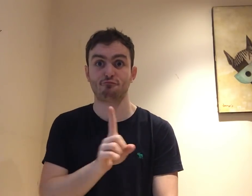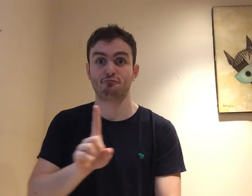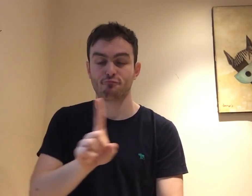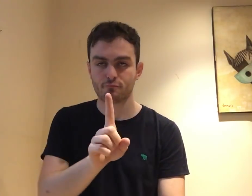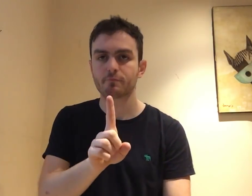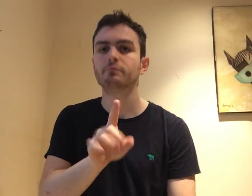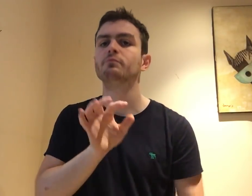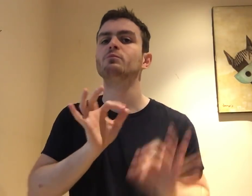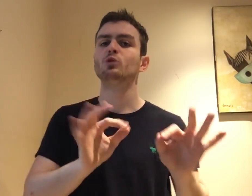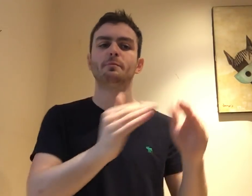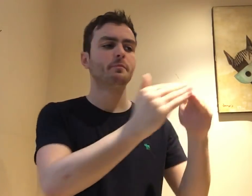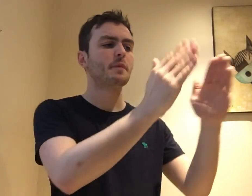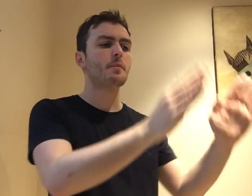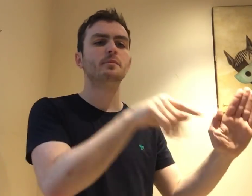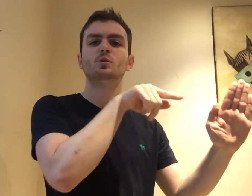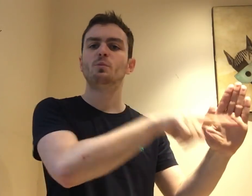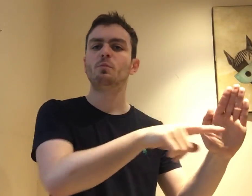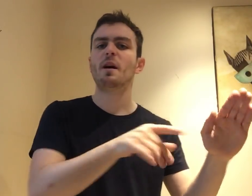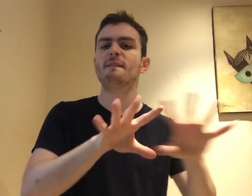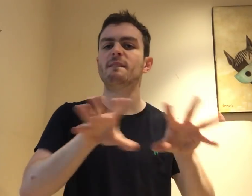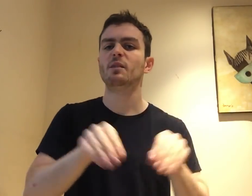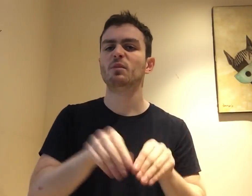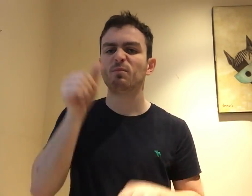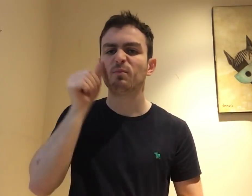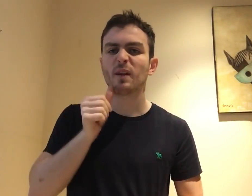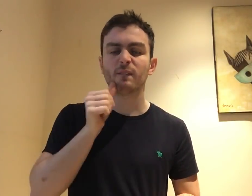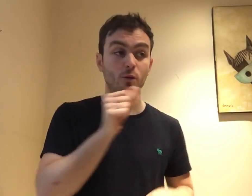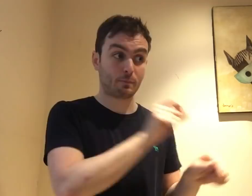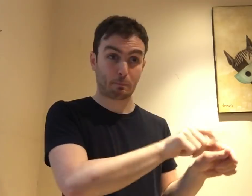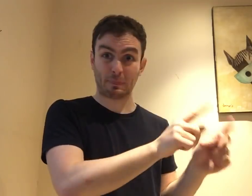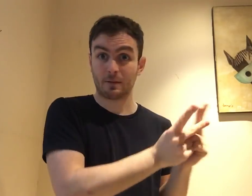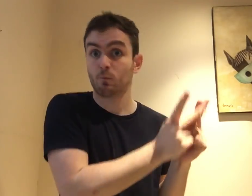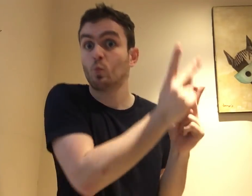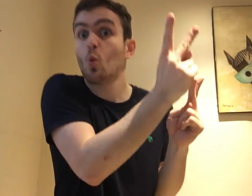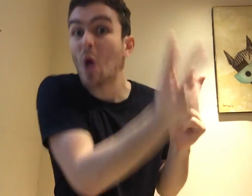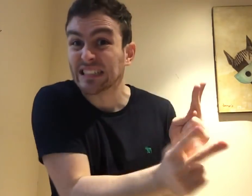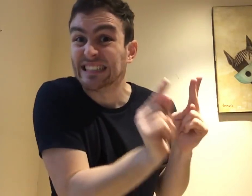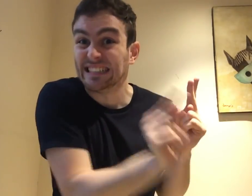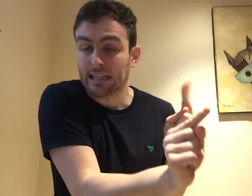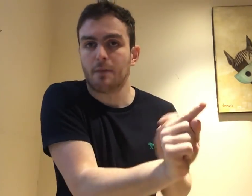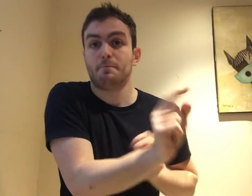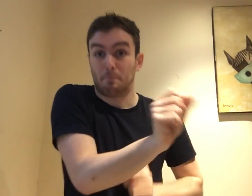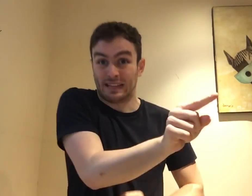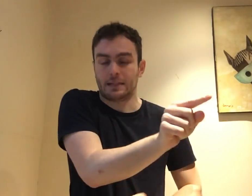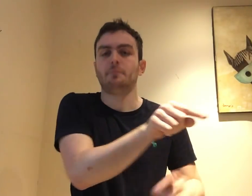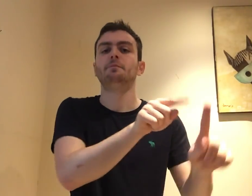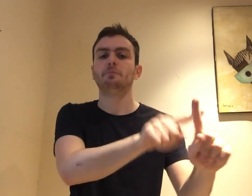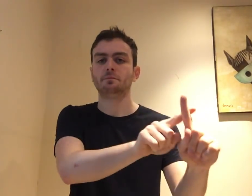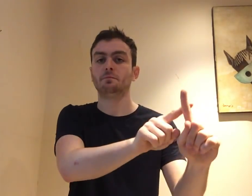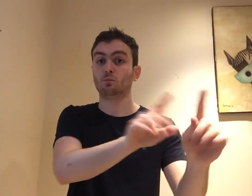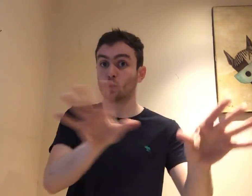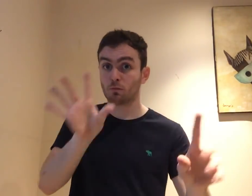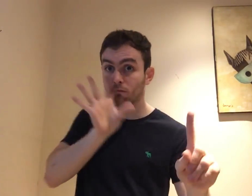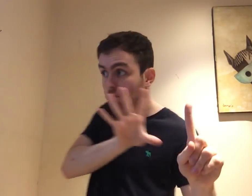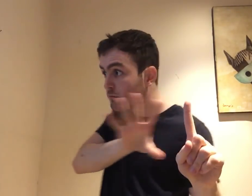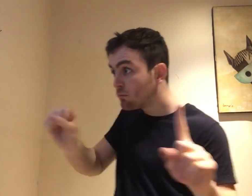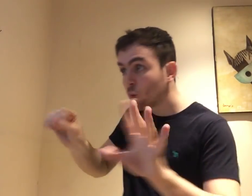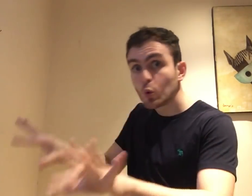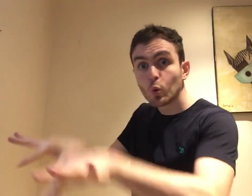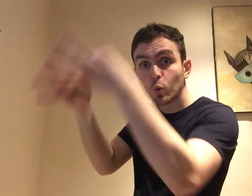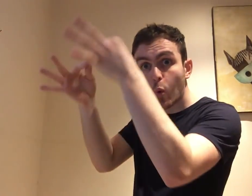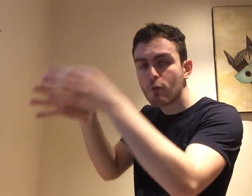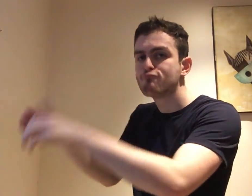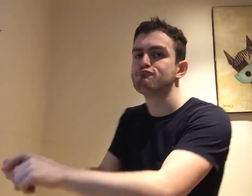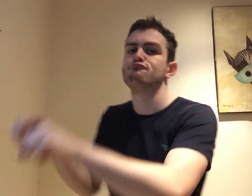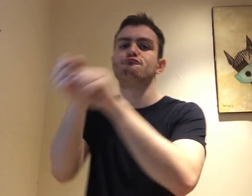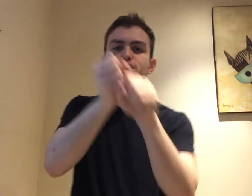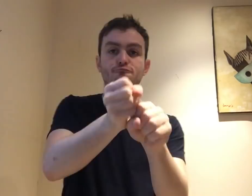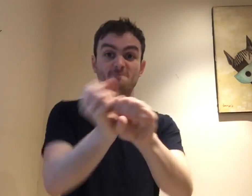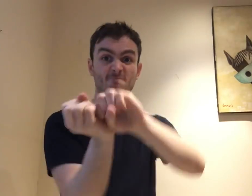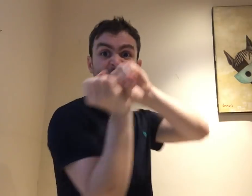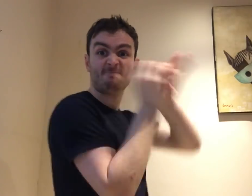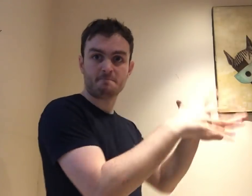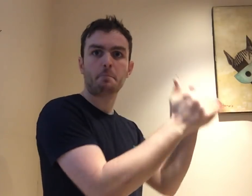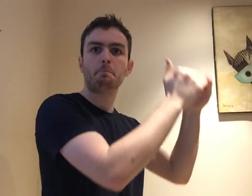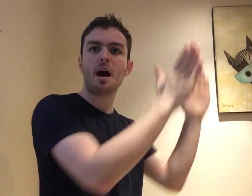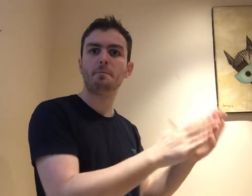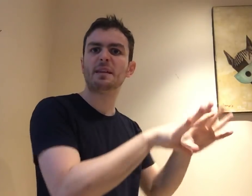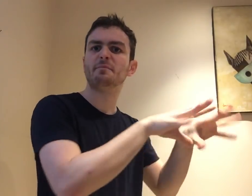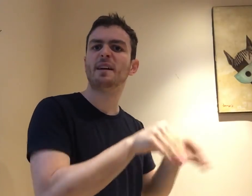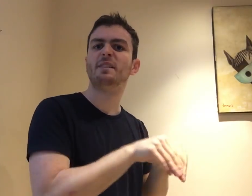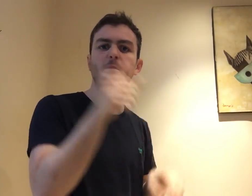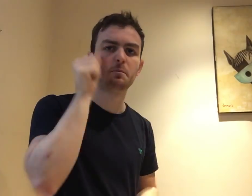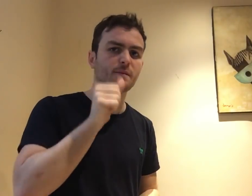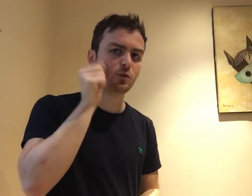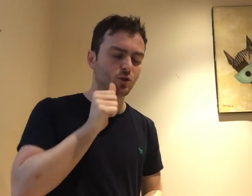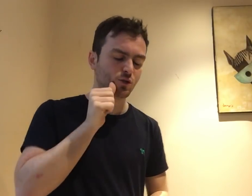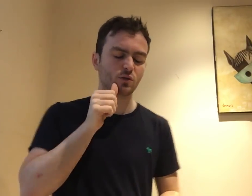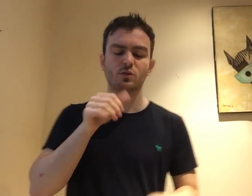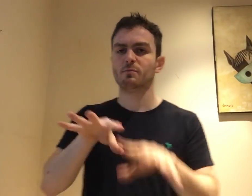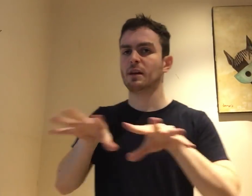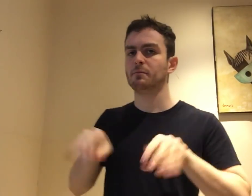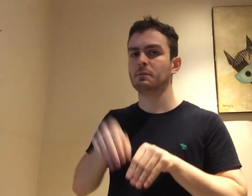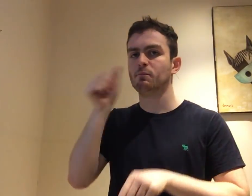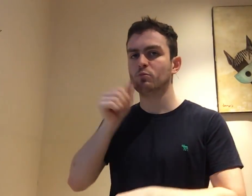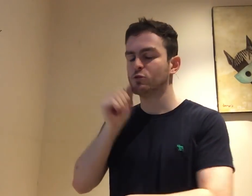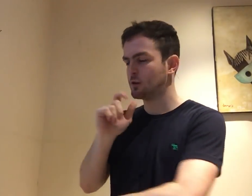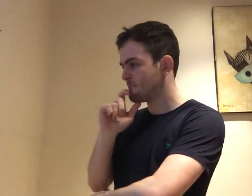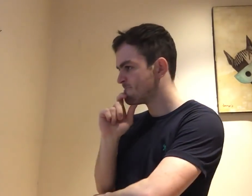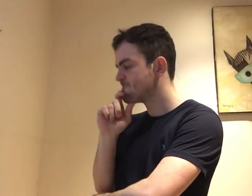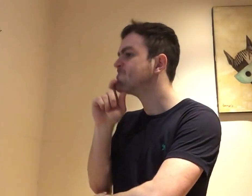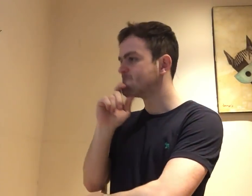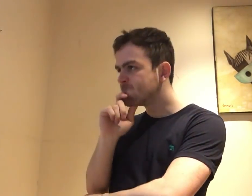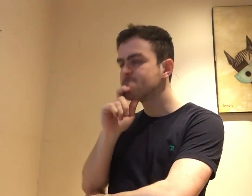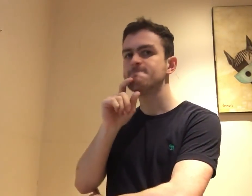Ensuite, elle a été asservie par une famille mafieuse, avant d’être sauvée par un voisin, qui l’a envoyée